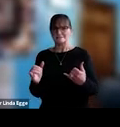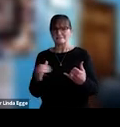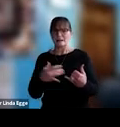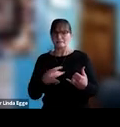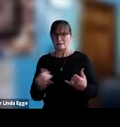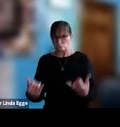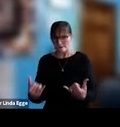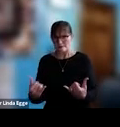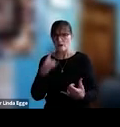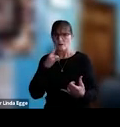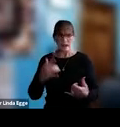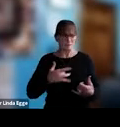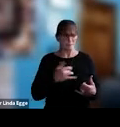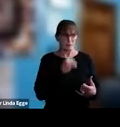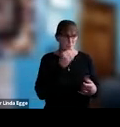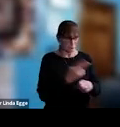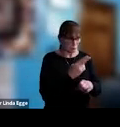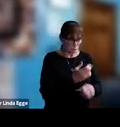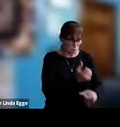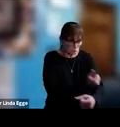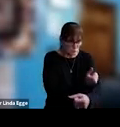frente a cómo se sienten cuando no las consumen.